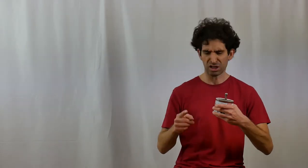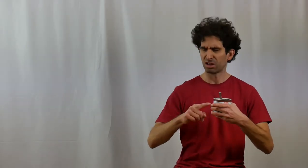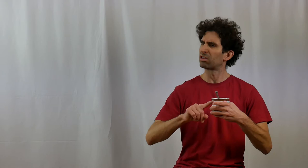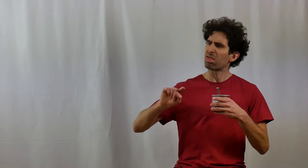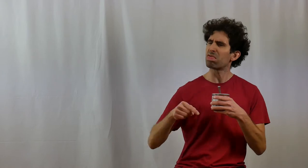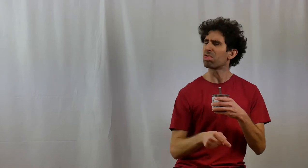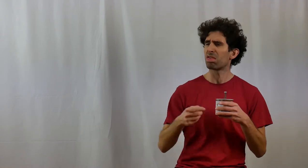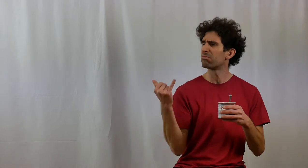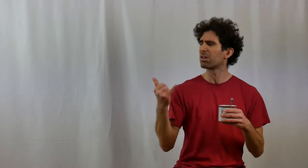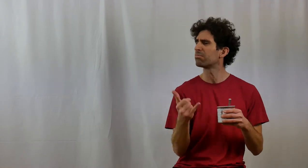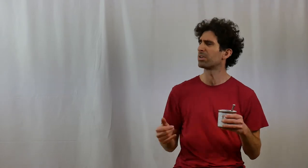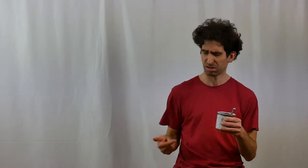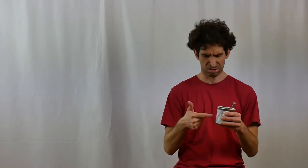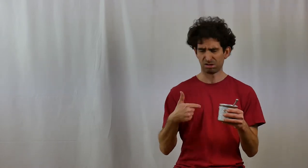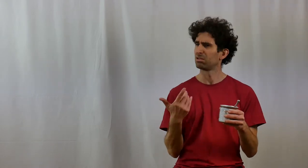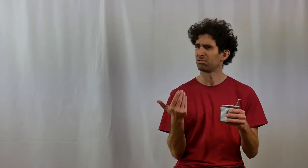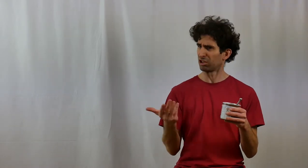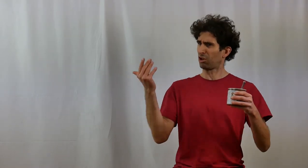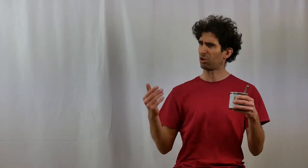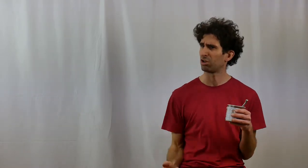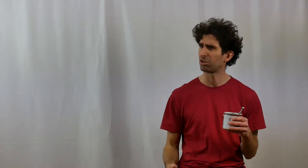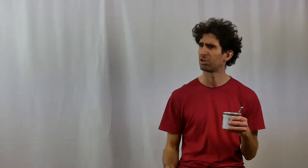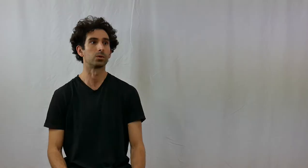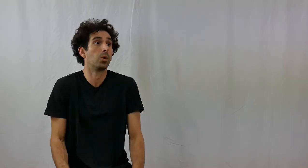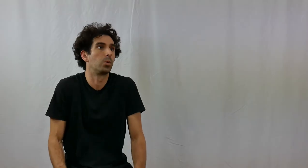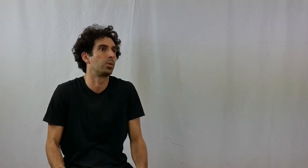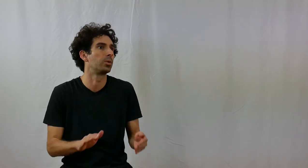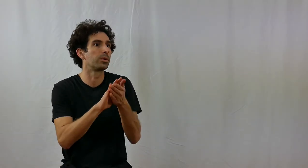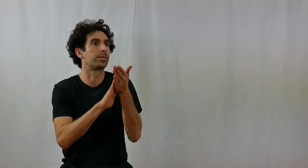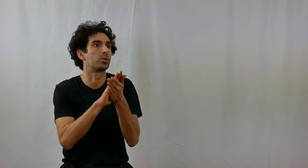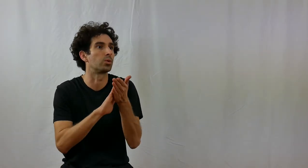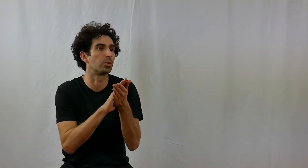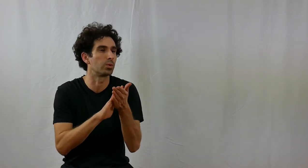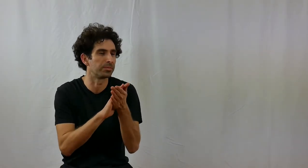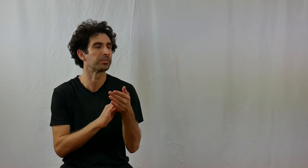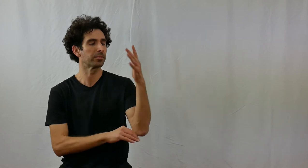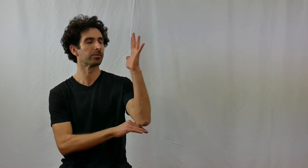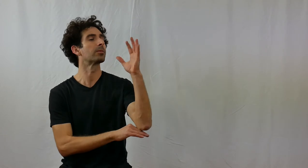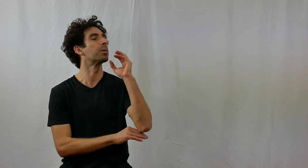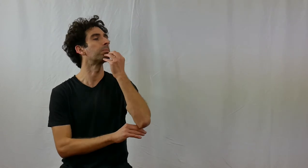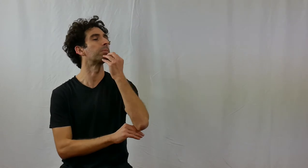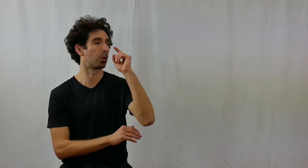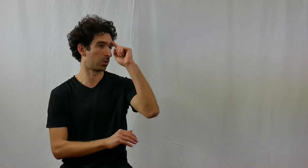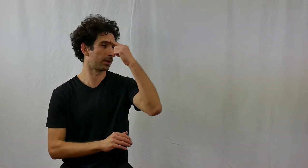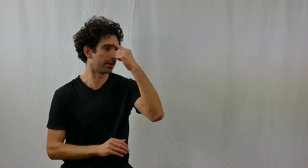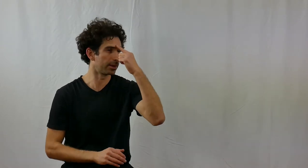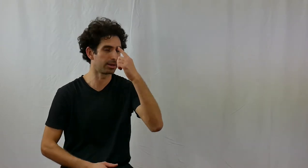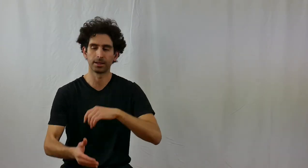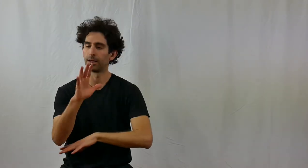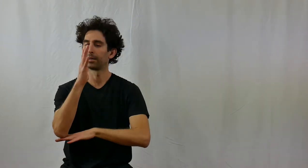Pas la peine d'entrer dans les détails, j'attends moi ! Oh pardon. Quelle est la différence entre